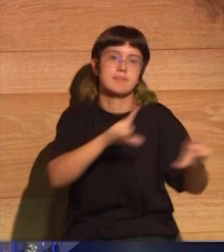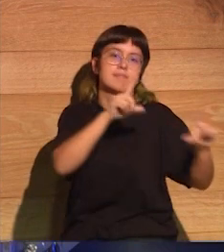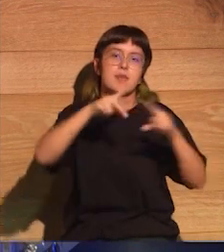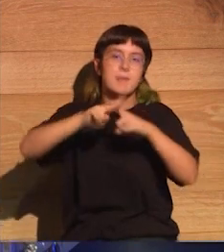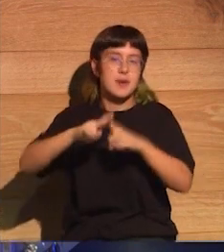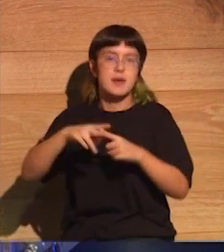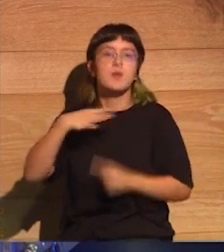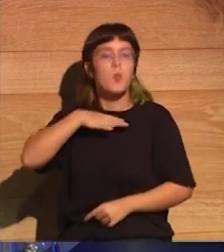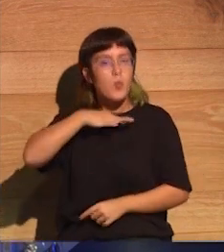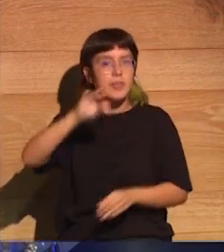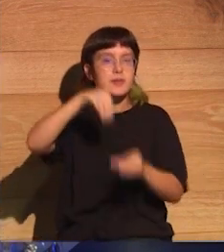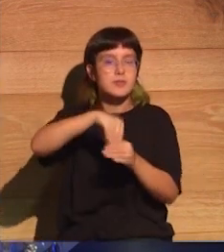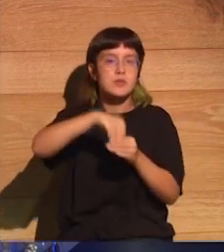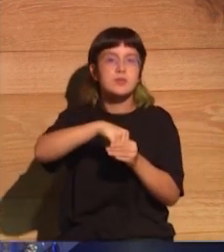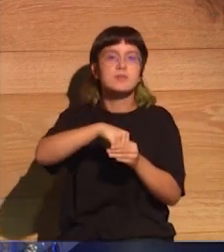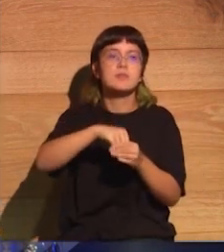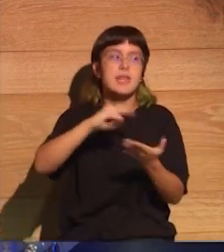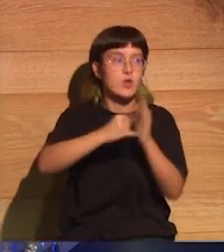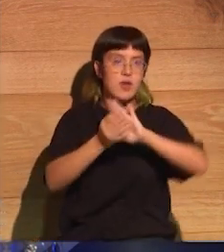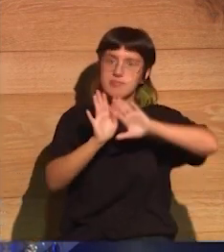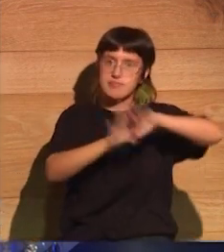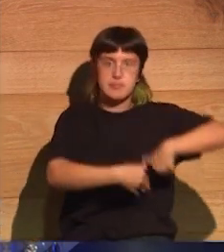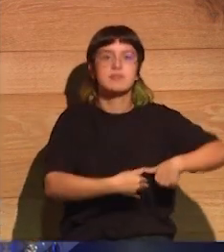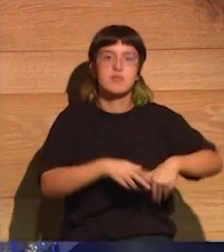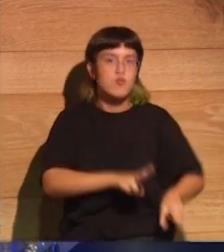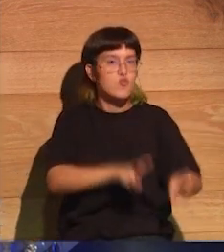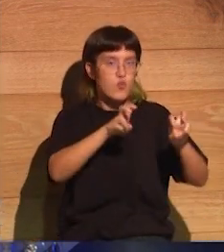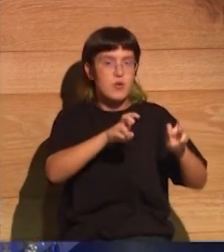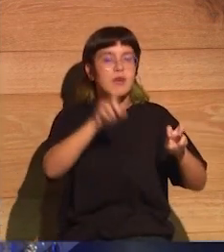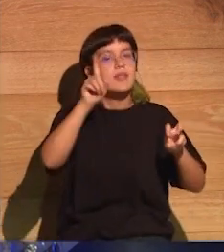se mostrarán las últimas tecnologías aplicadas a la educación.